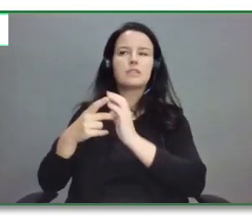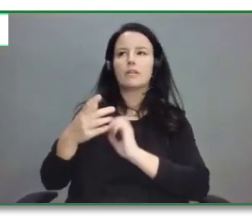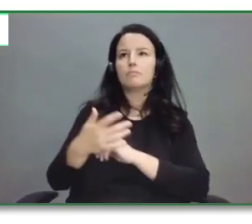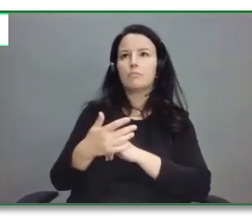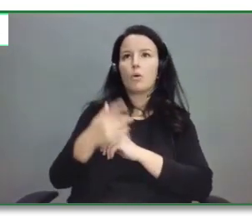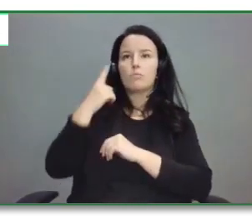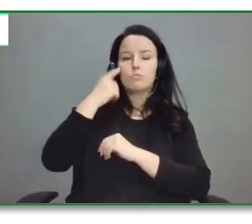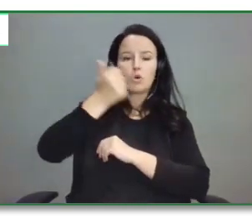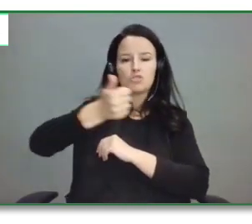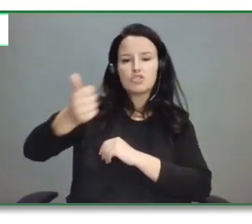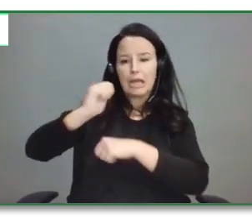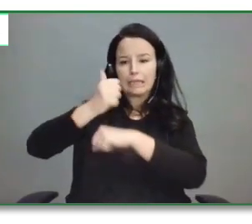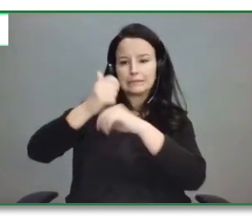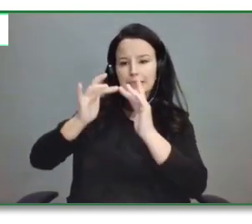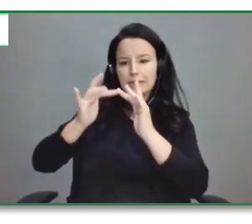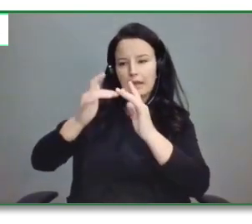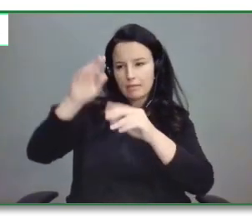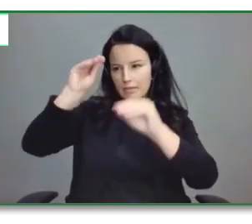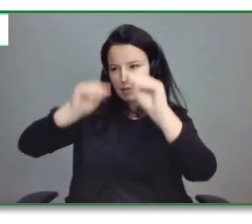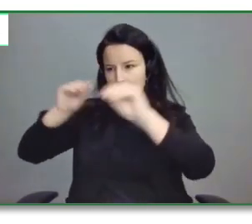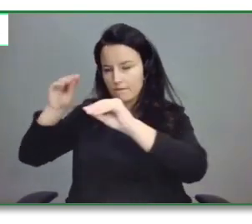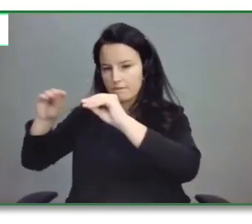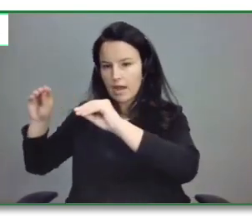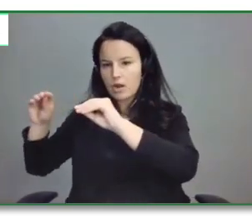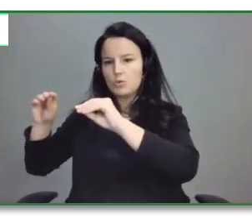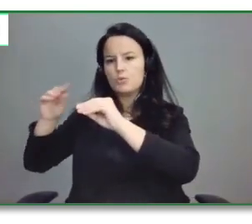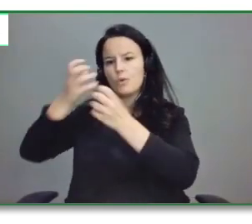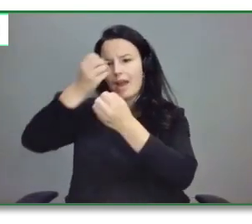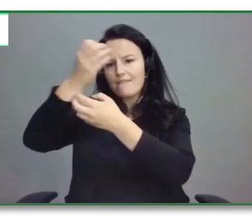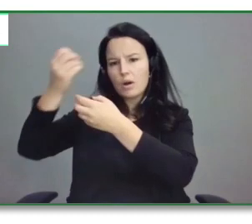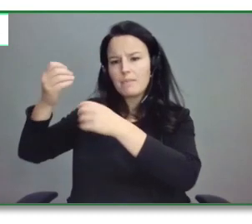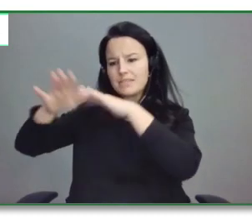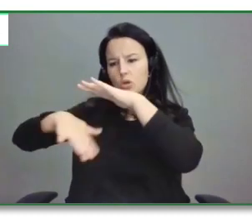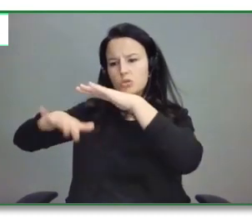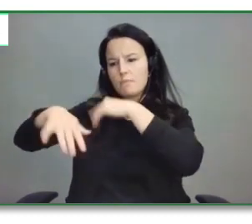évaluée ou son collecter les données de